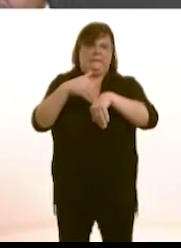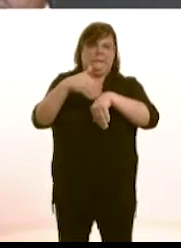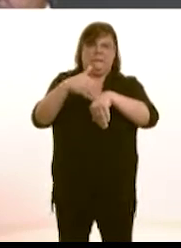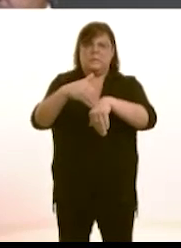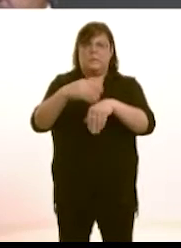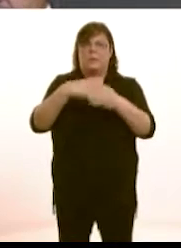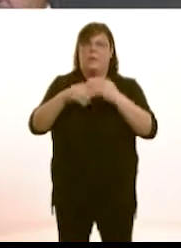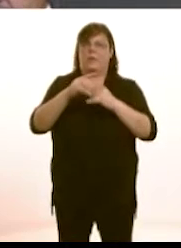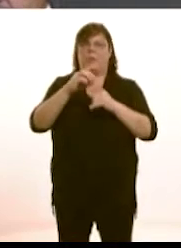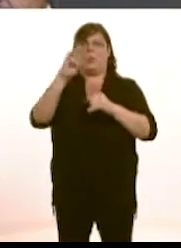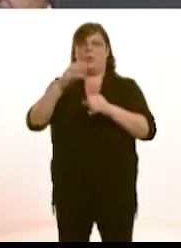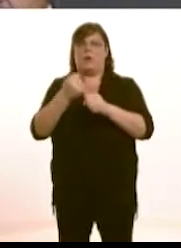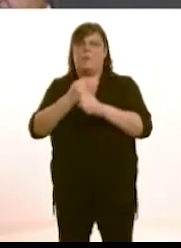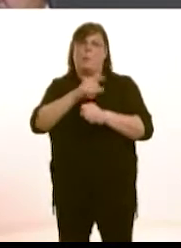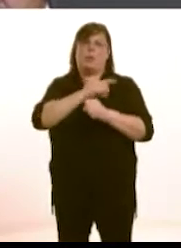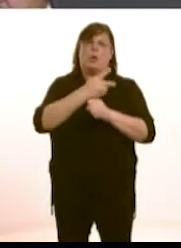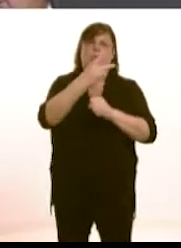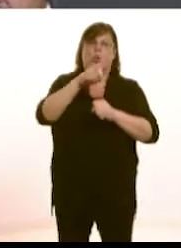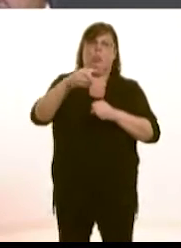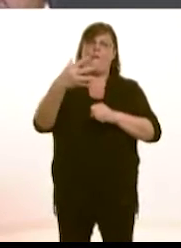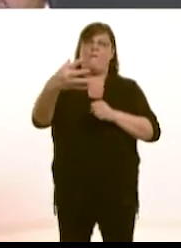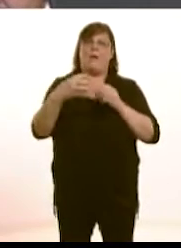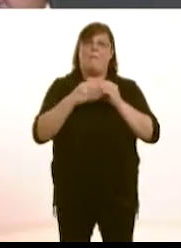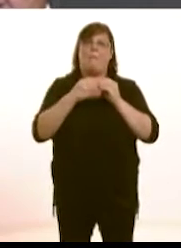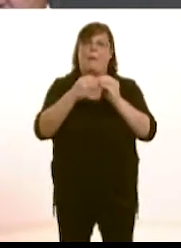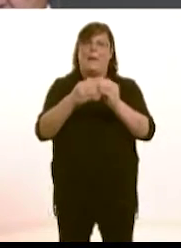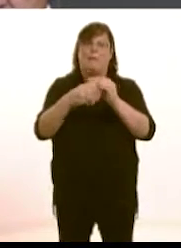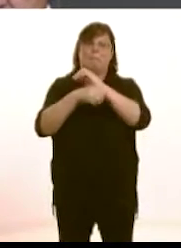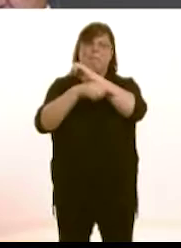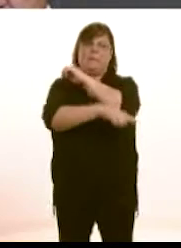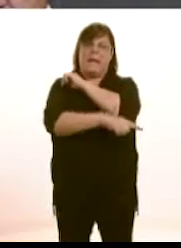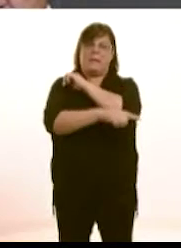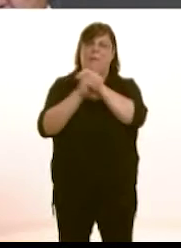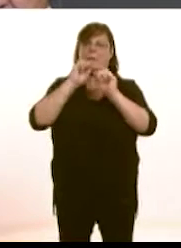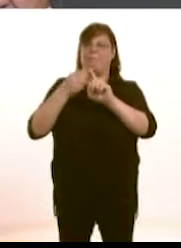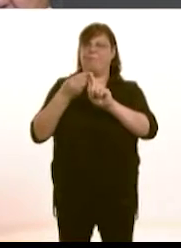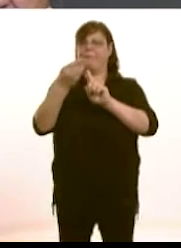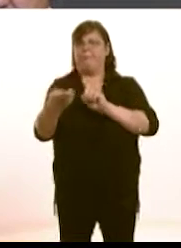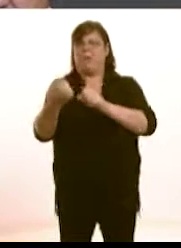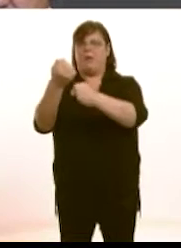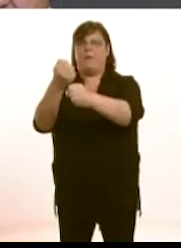Pa gamau, felly, maeír Llywodraeth yn eu cymryd i unioniír sefyllfa yma, ac a ydych chiín bwriadau deddfu yn glou i gywiroír sefyllfa yma?